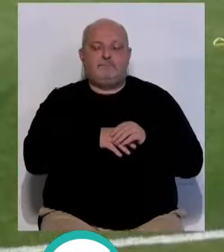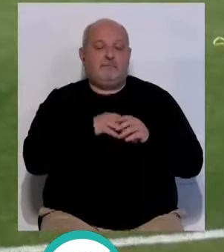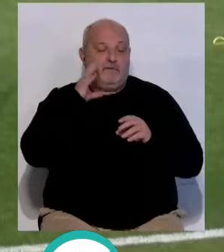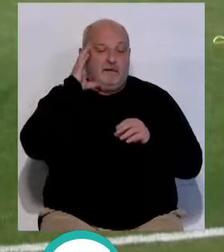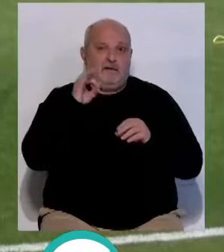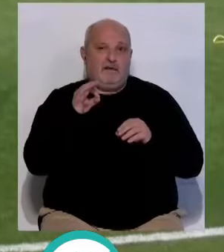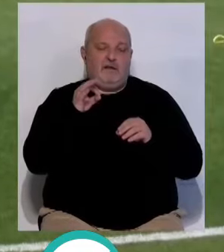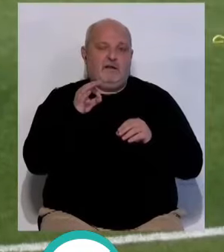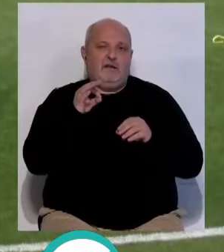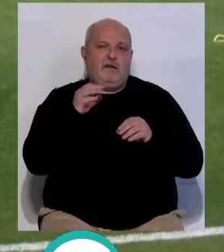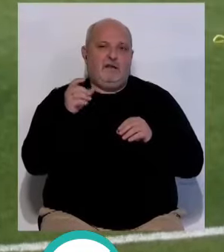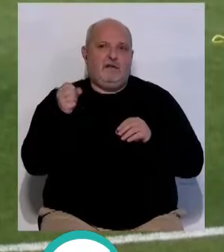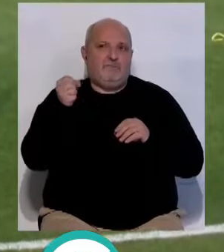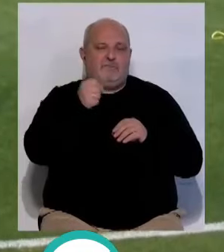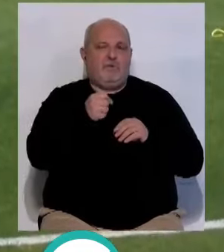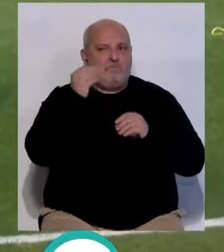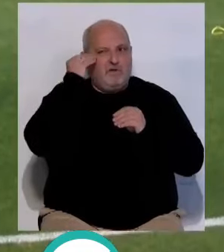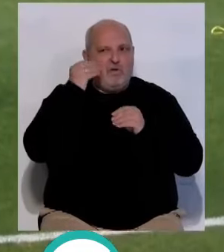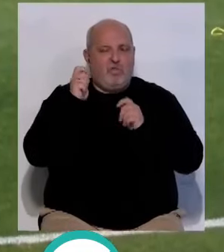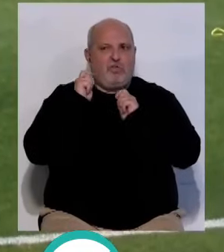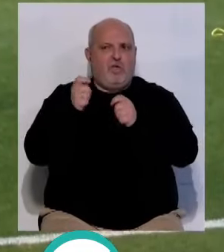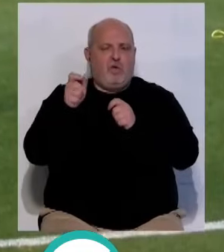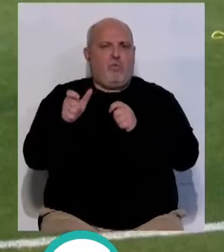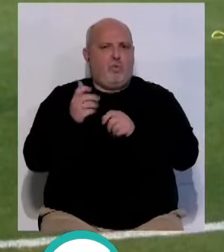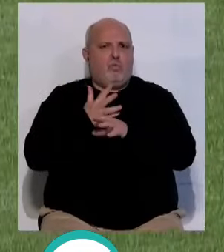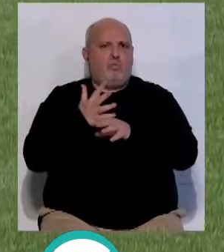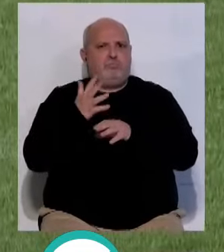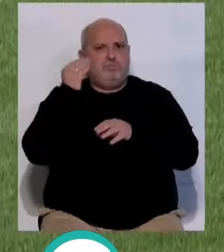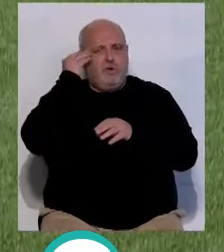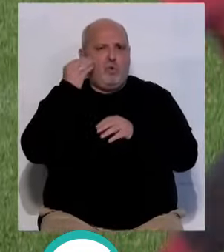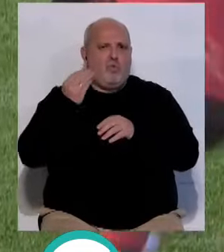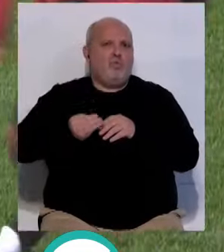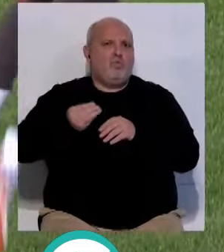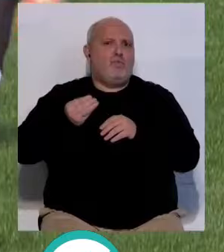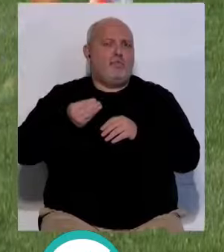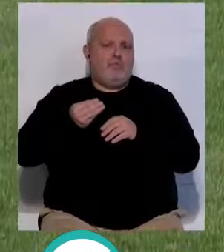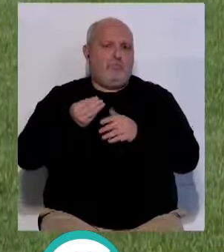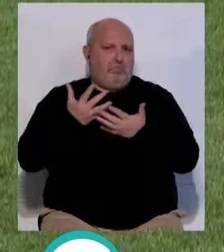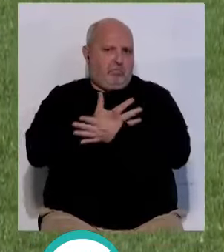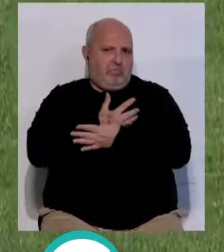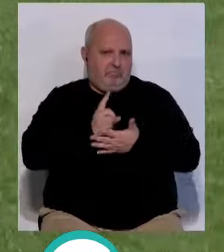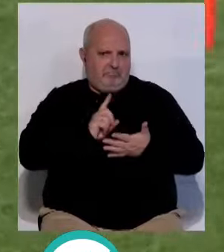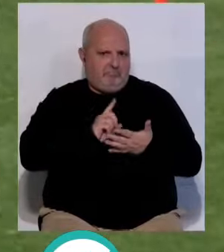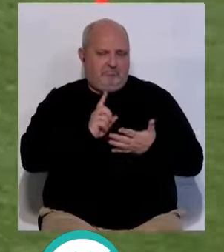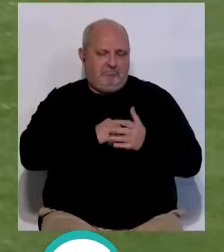que pusimos demasiadas expectativas o pusimos el listón en más Gómez eh Muy alto porque no tenemos